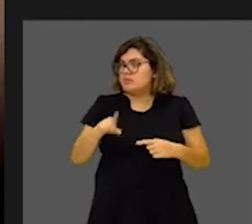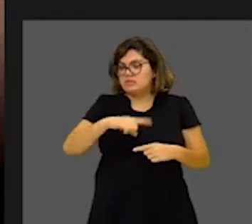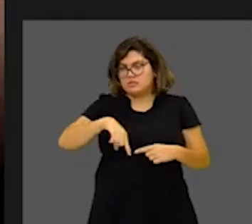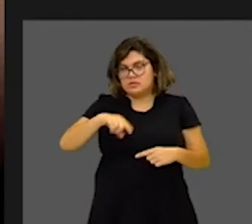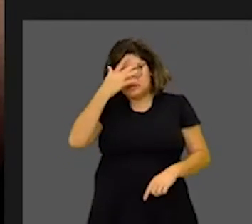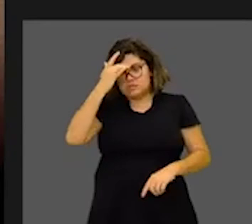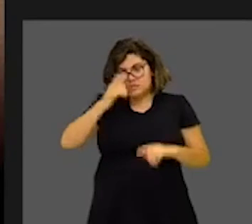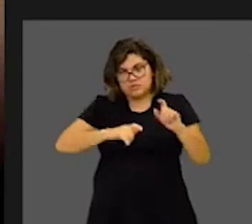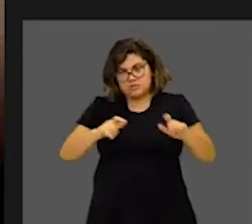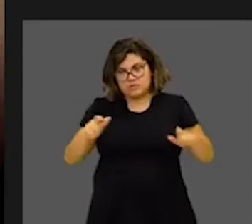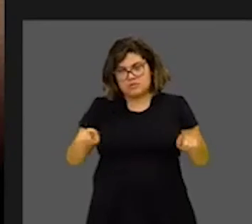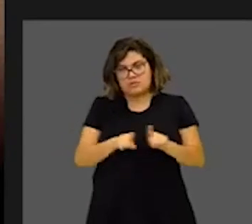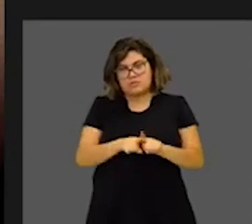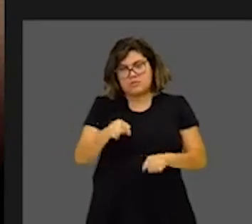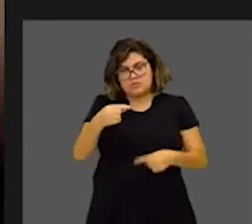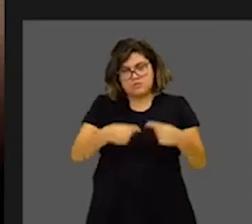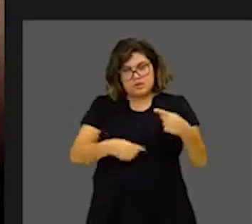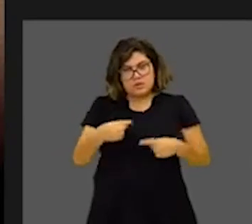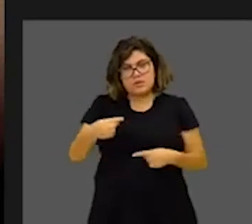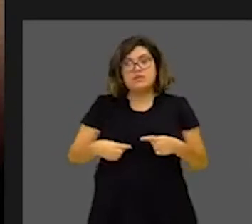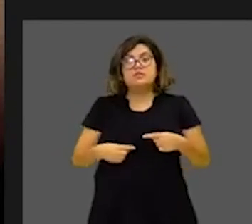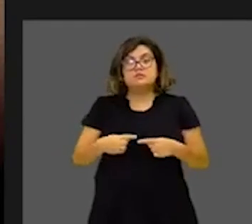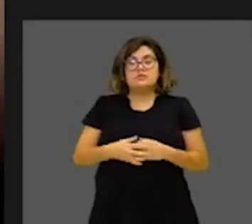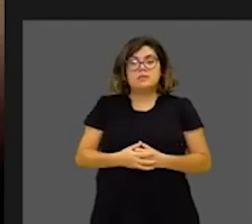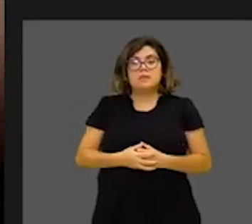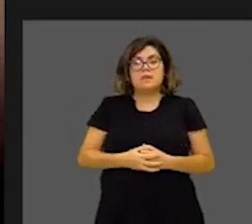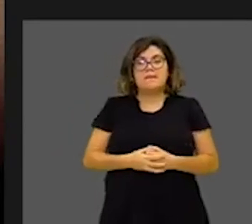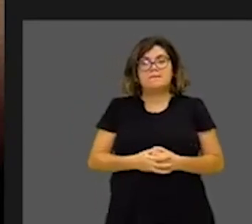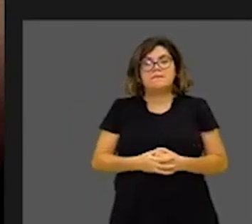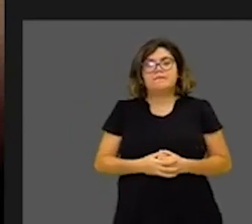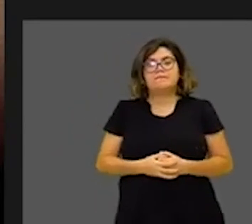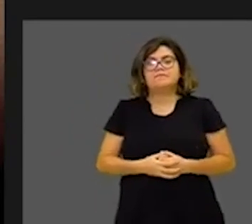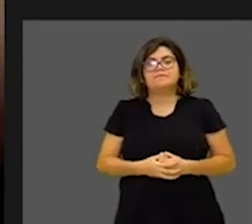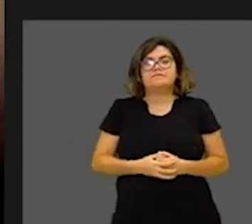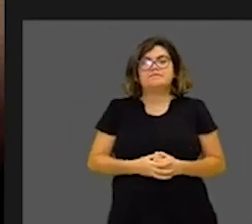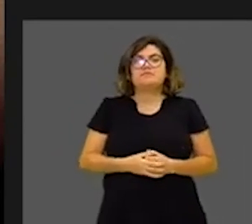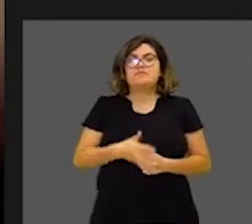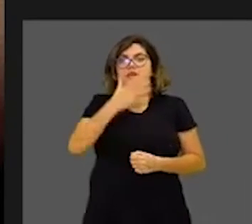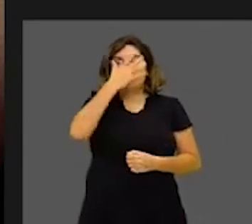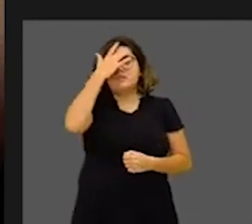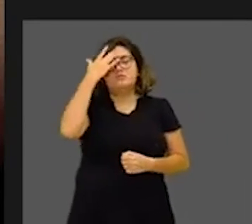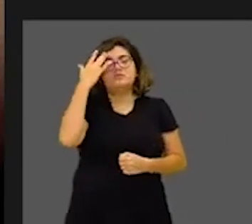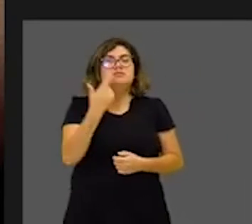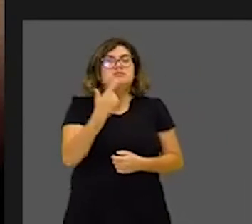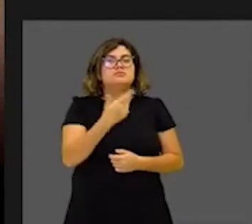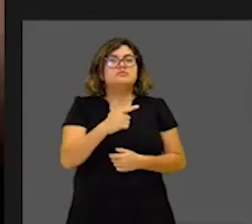partidos políticos para política e sim o texto as pessoas não tem confiança nos partidos para doar